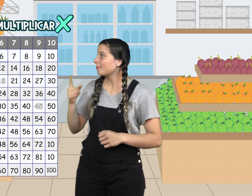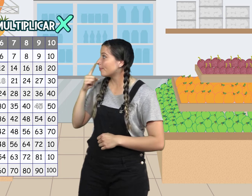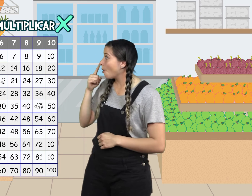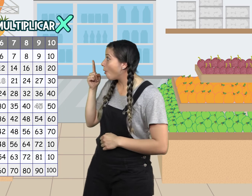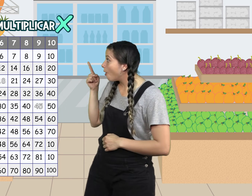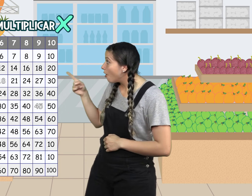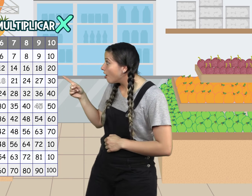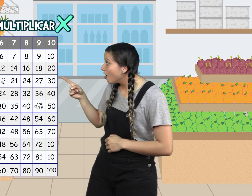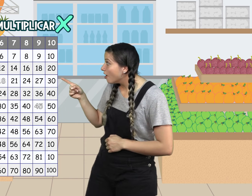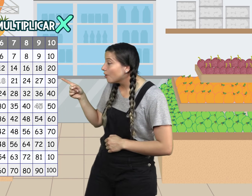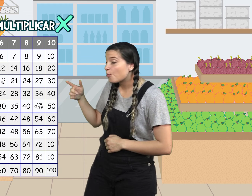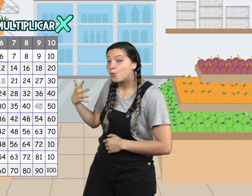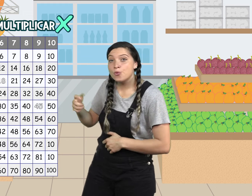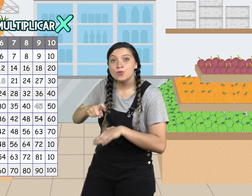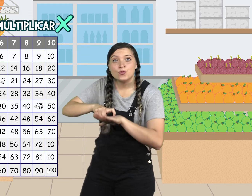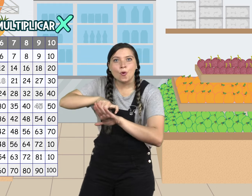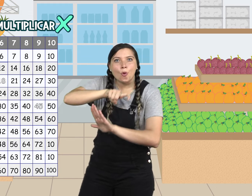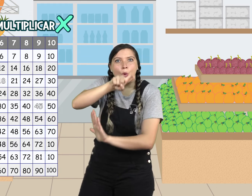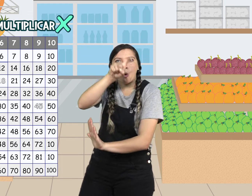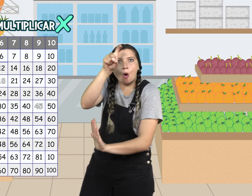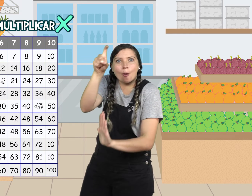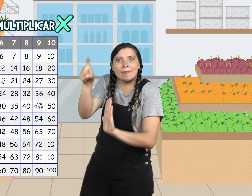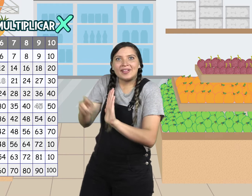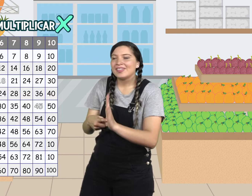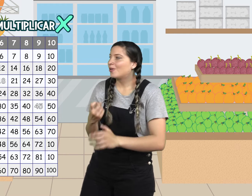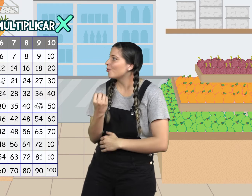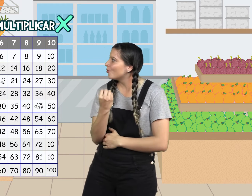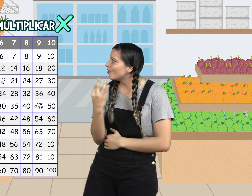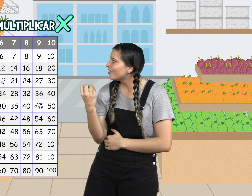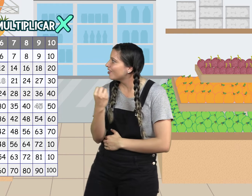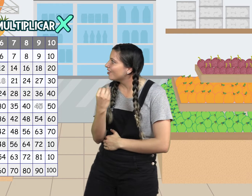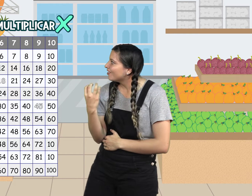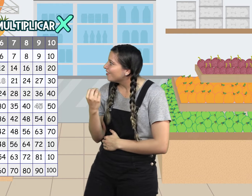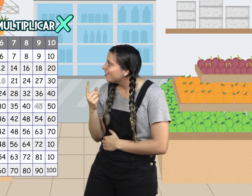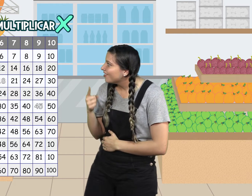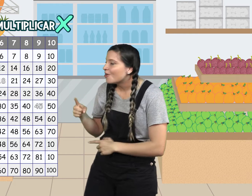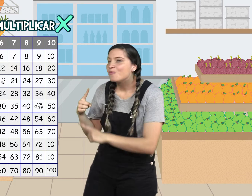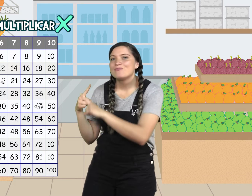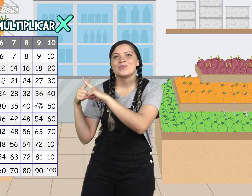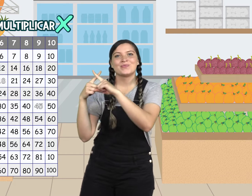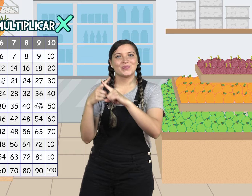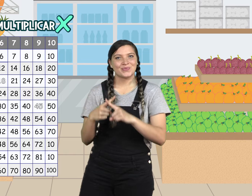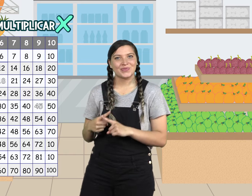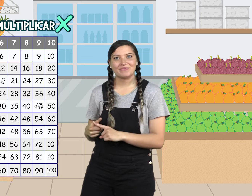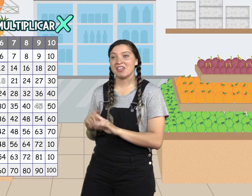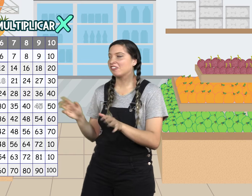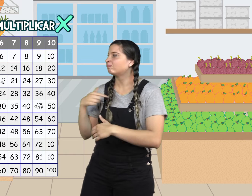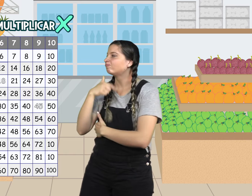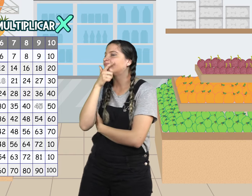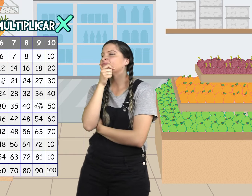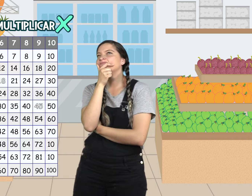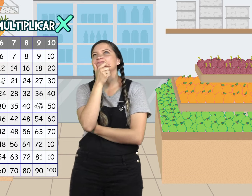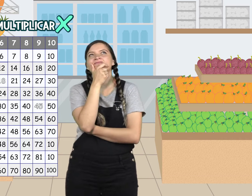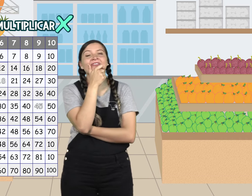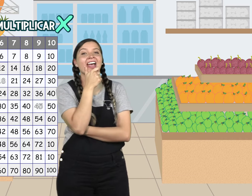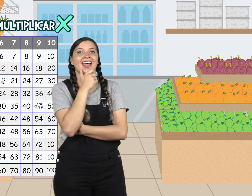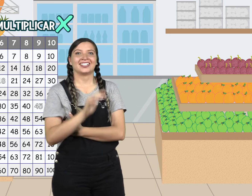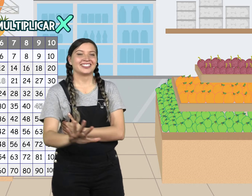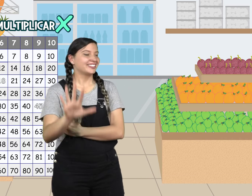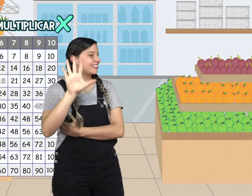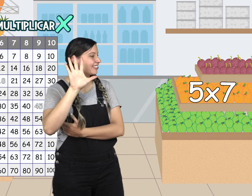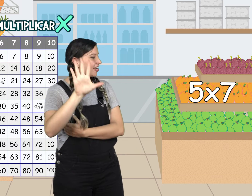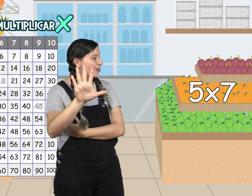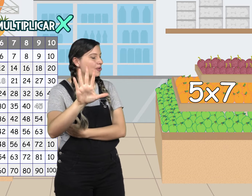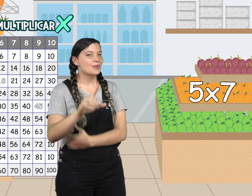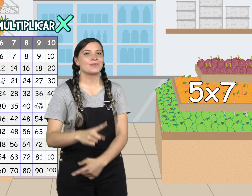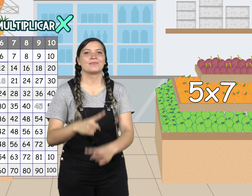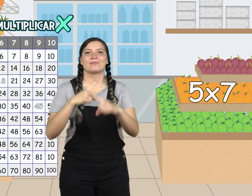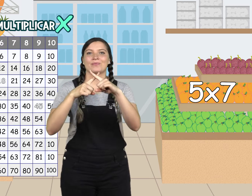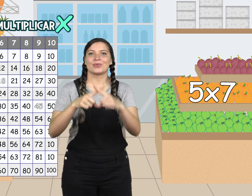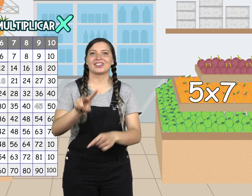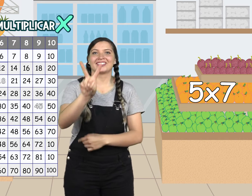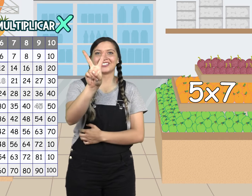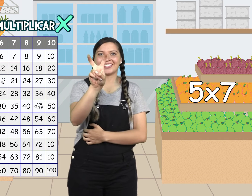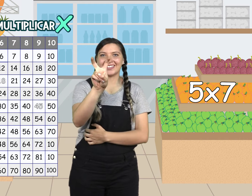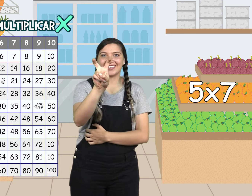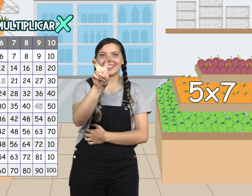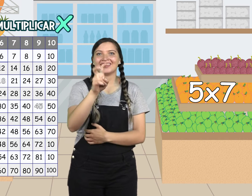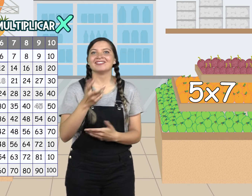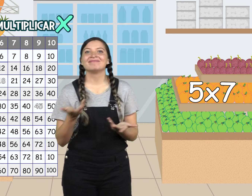¡Mira! Aquí tenemos la cuadricula indicándonos las tablas de multiplicar por completo. A ver ¿cuánto es cinco por siete?